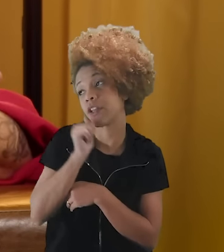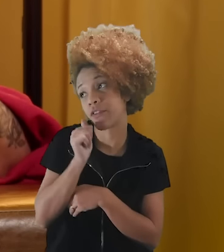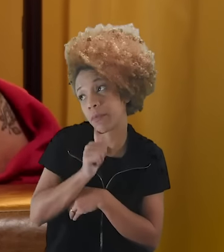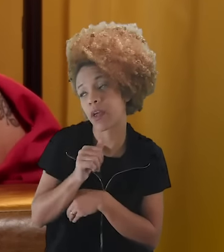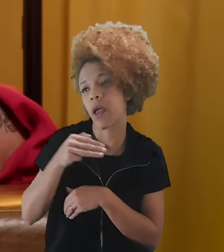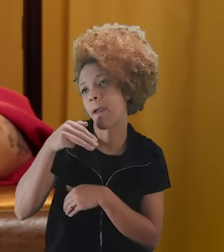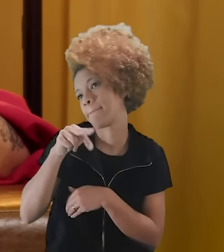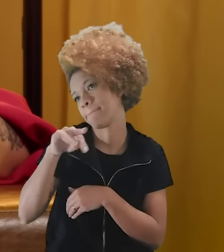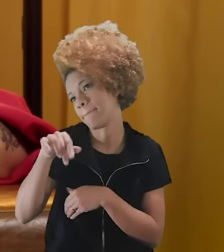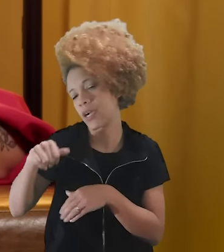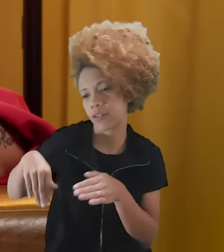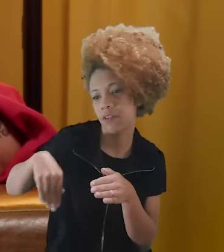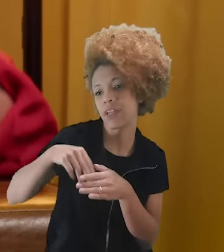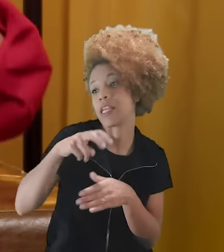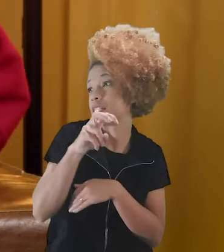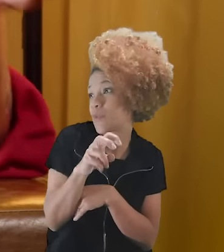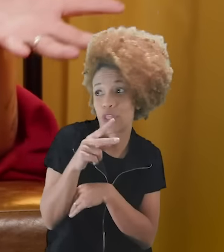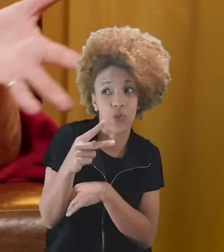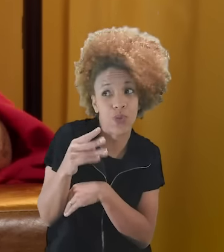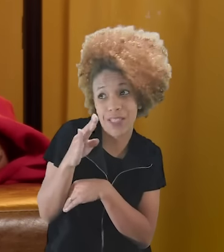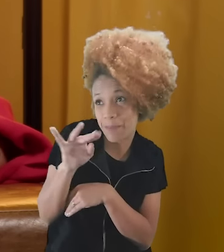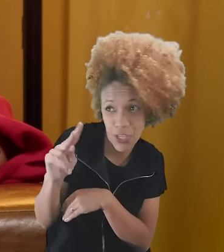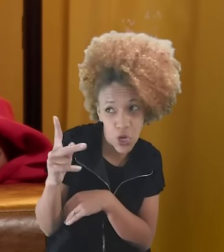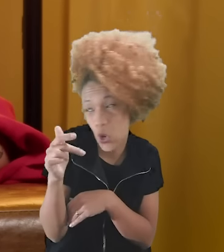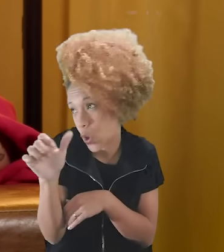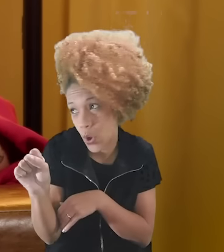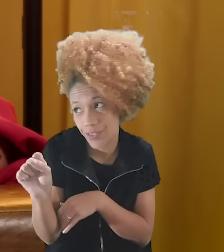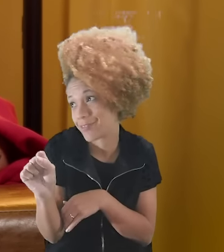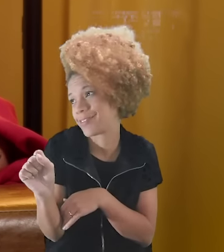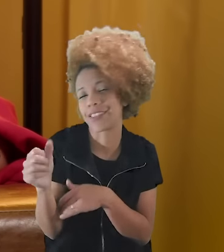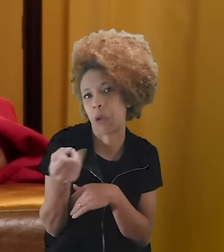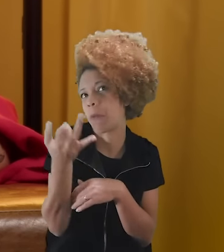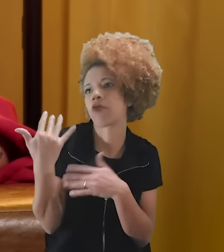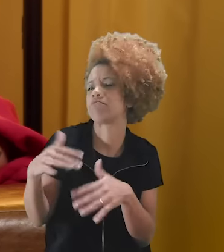narrei o gol da Marta marta fez 52 bilhões de gols naquela partida então o pessoal também curtiu para